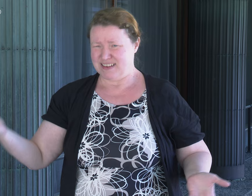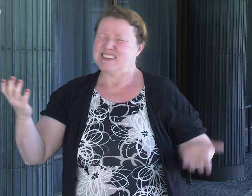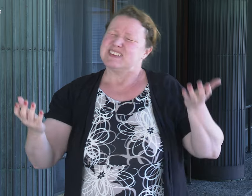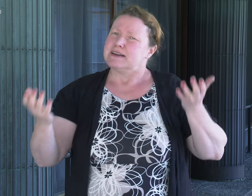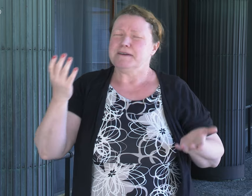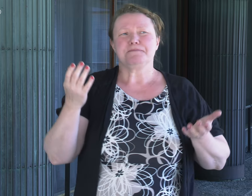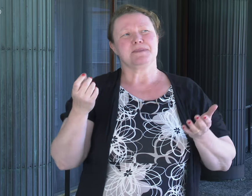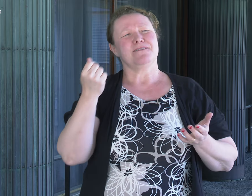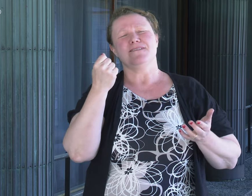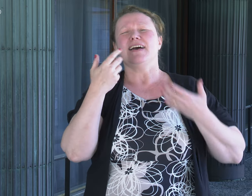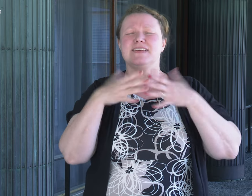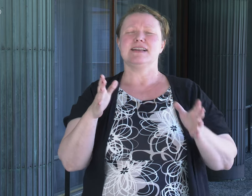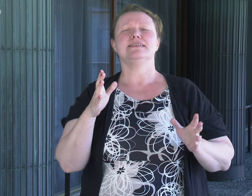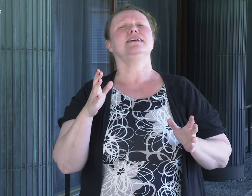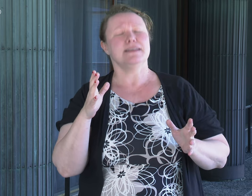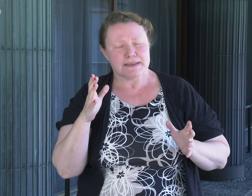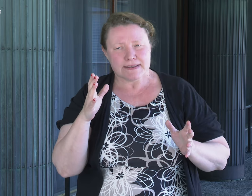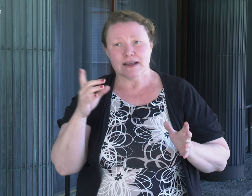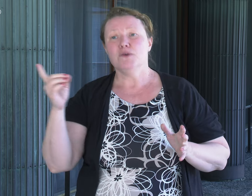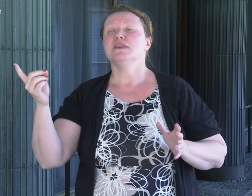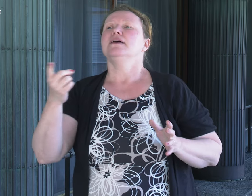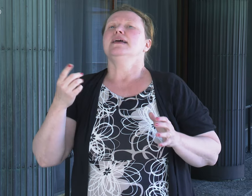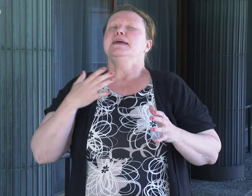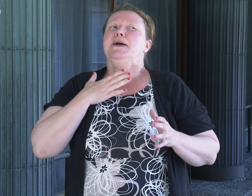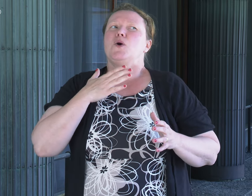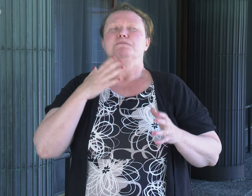Tässä on kyseenalaisia asioita.